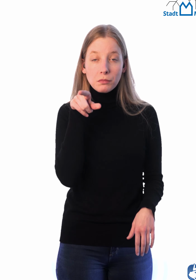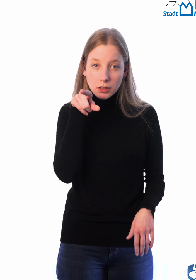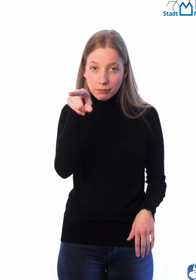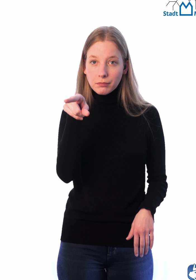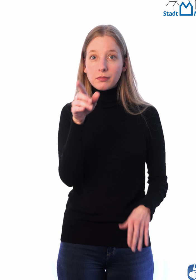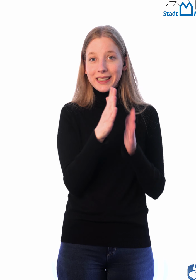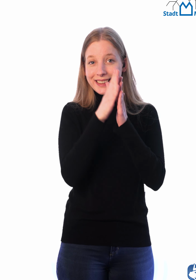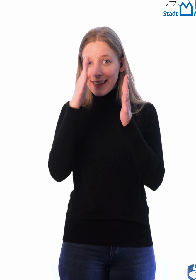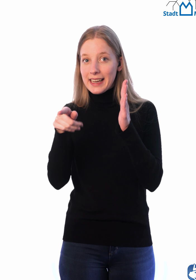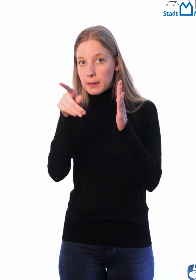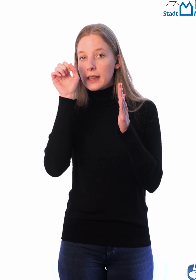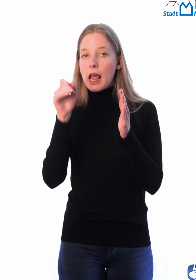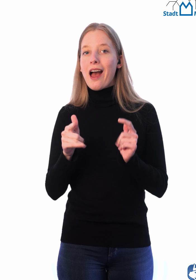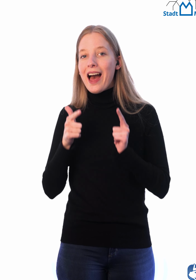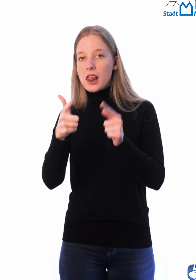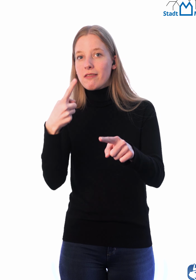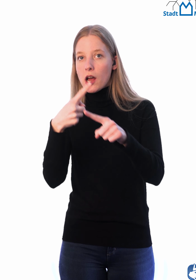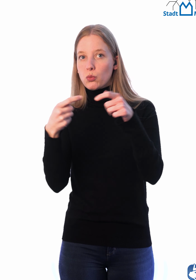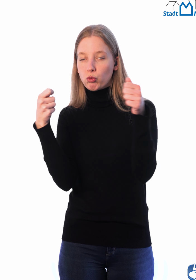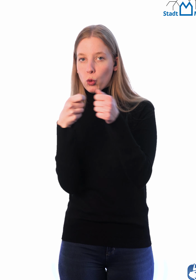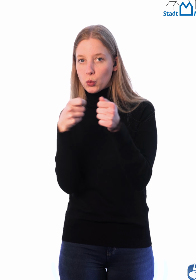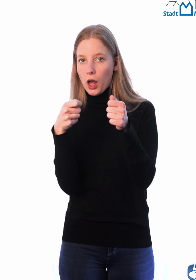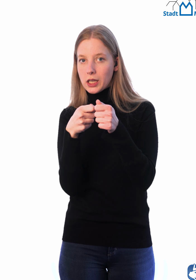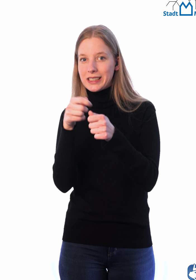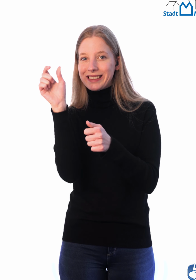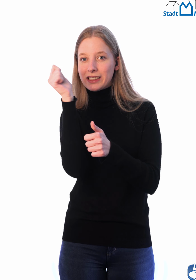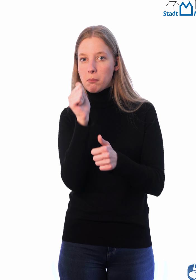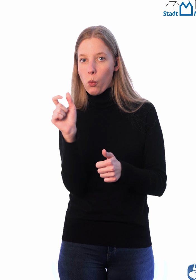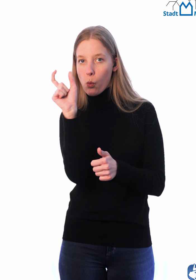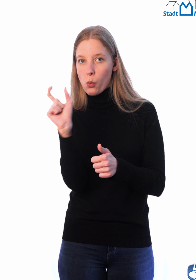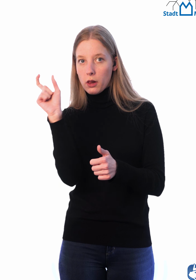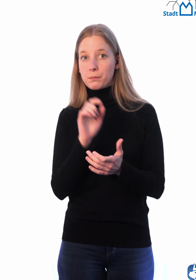befinden sich die Symbole für „Anfahrt“ und „Kontakt“.